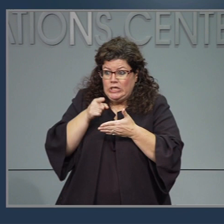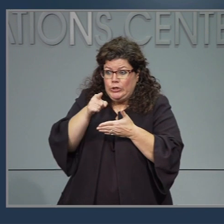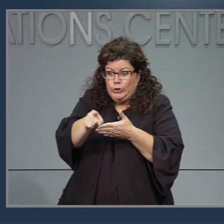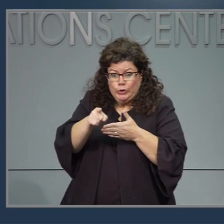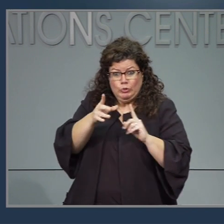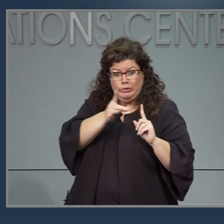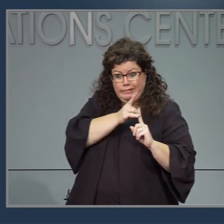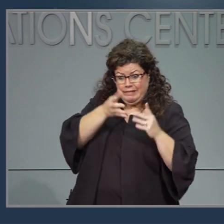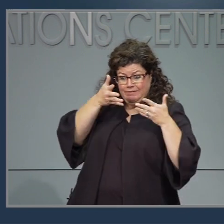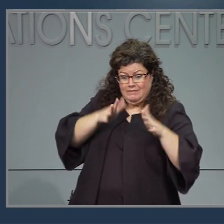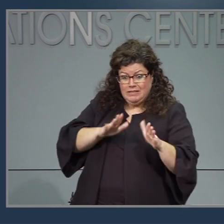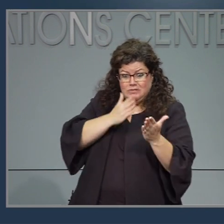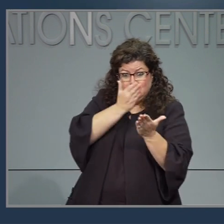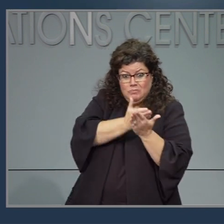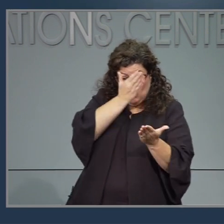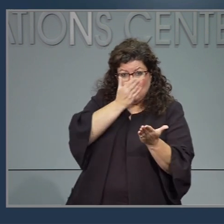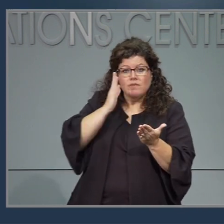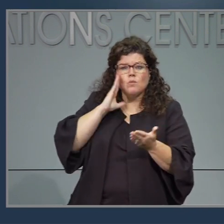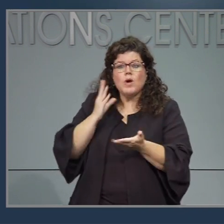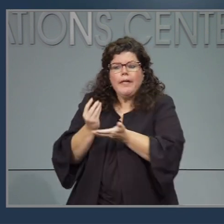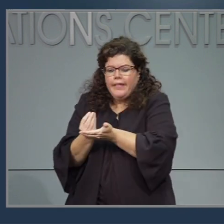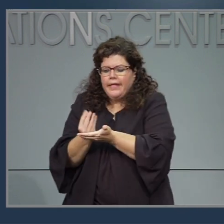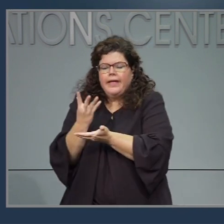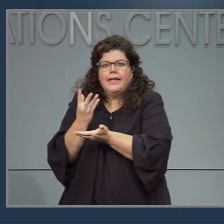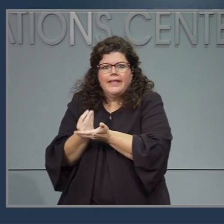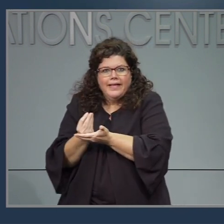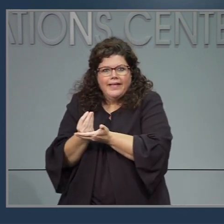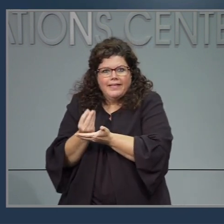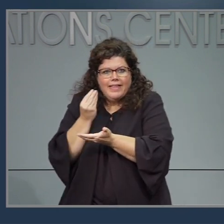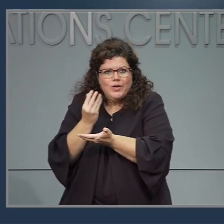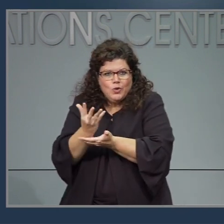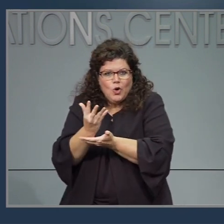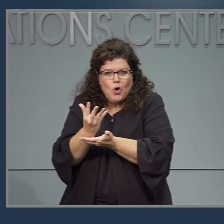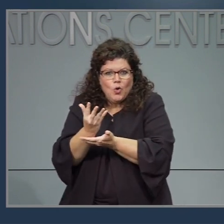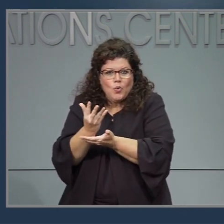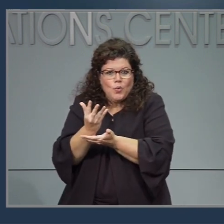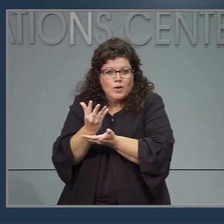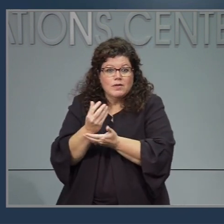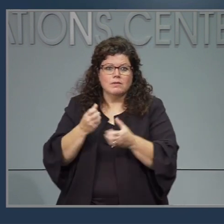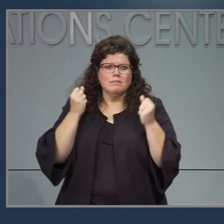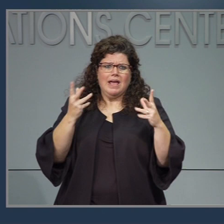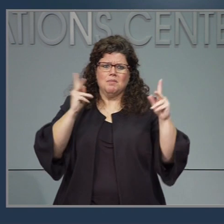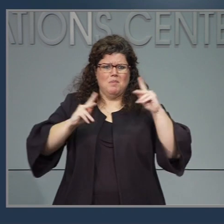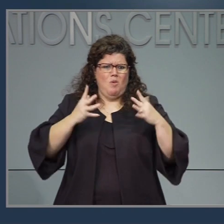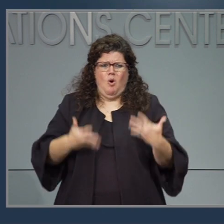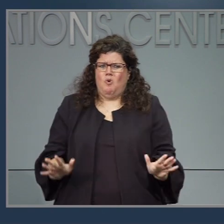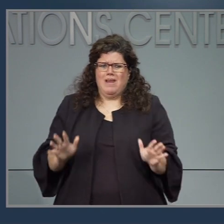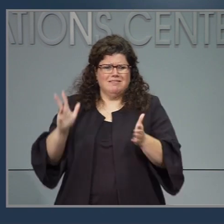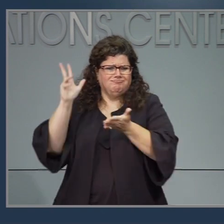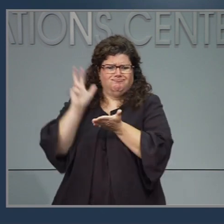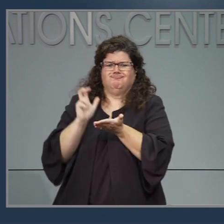protegerse Austin y su familia y su comunidad más de ochenta mil personas ya bajaron la aplicación y vamos por buen